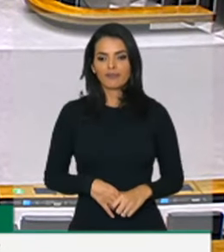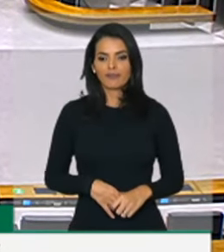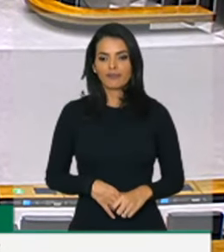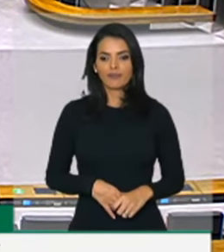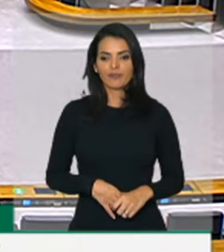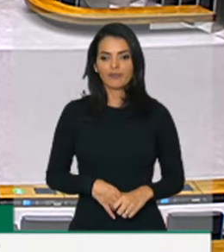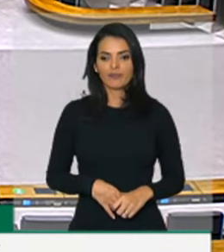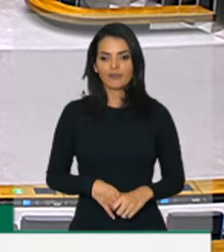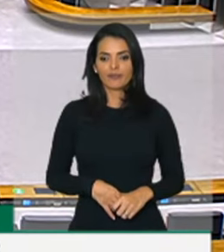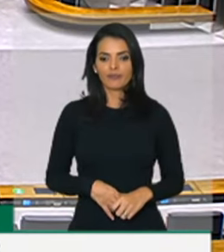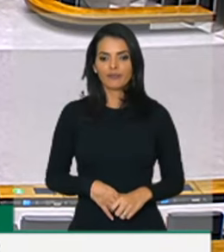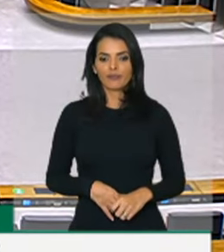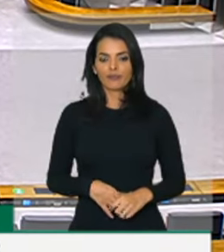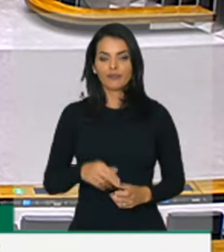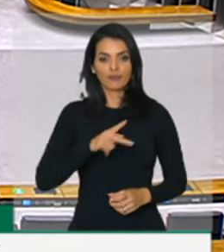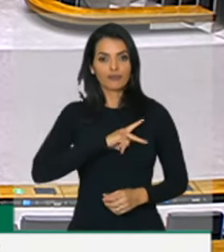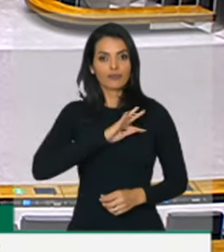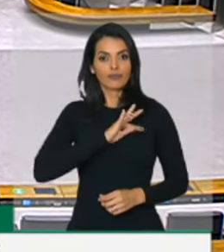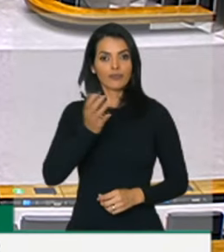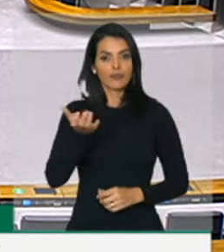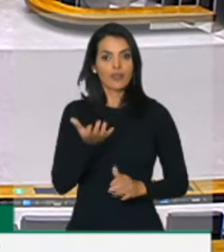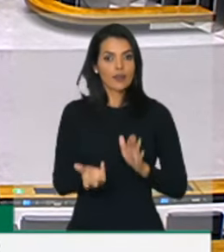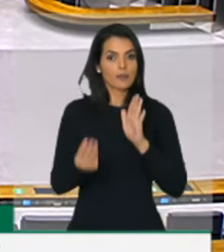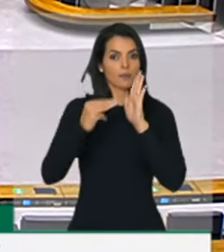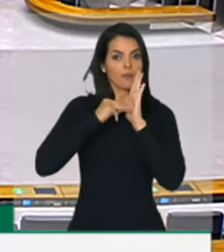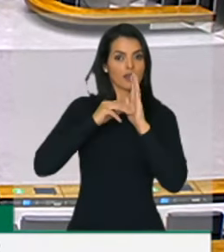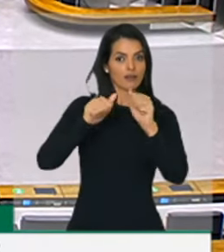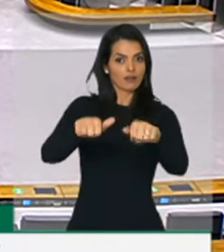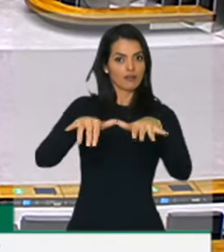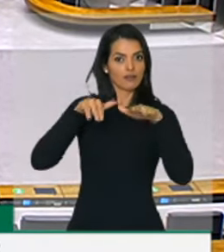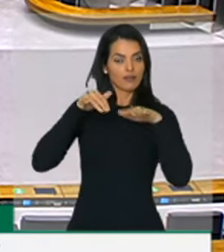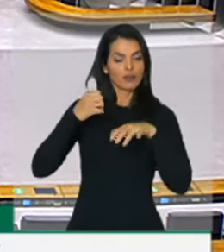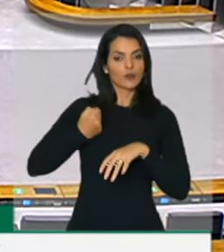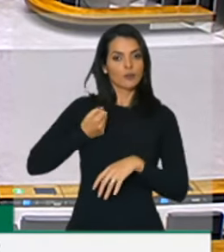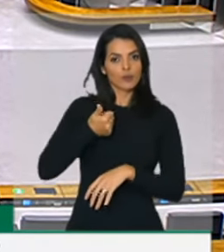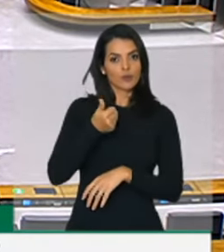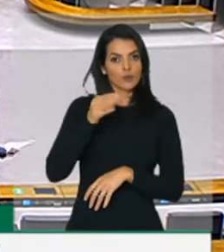TRABALHADORES QUER QUE A EMENDA APRESENTADA NO PLENÁRIO, NÚMERO DEZ SEJA INCLUÍDA NO TEXTO E TEM ESSA VOTAÇÃO EM SEPARADO AGORA PARA QUE ESSA EMENDA POSSA